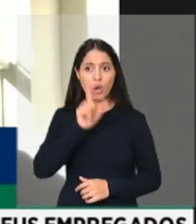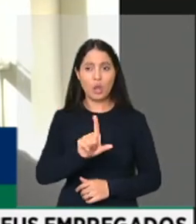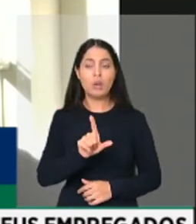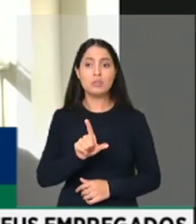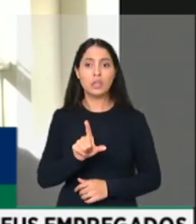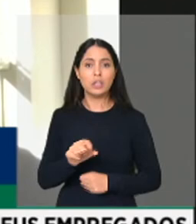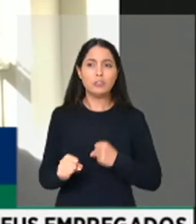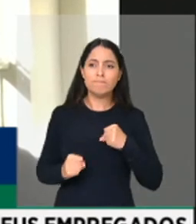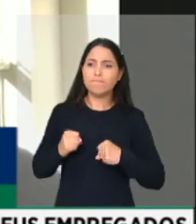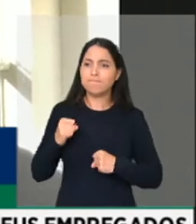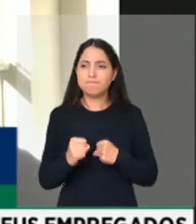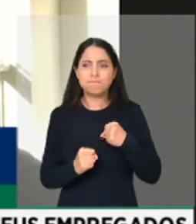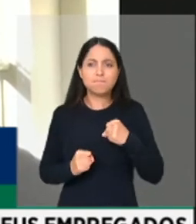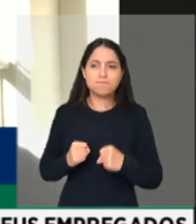CORRIDA QUE O... O DEPUTADO QUE ME ANTECEDEU COMENTOU.